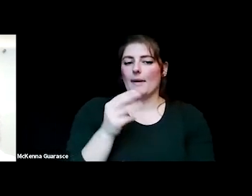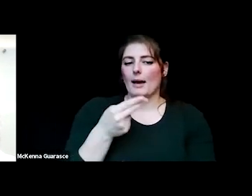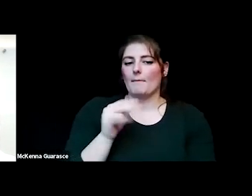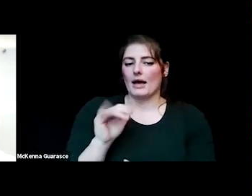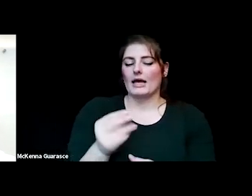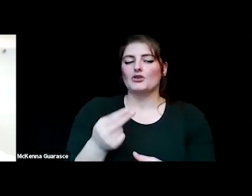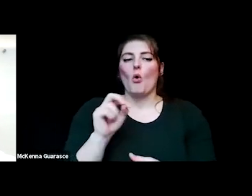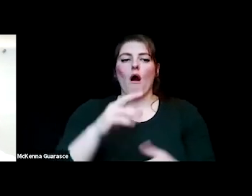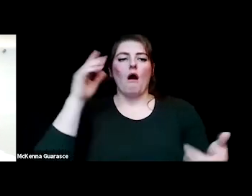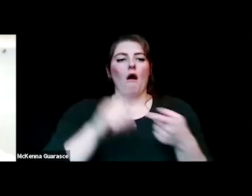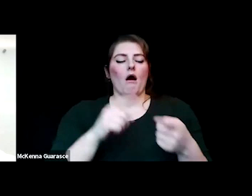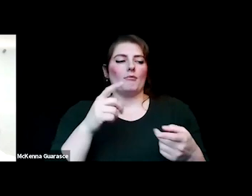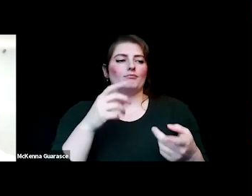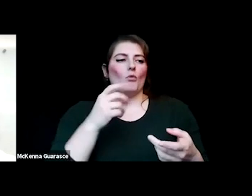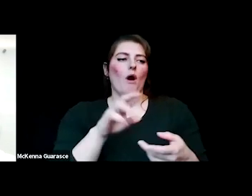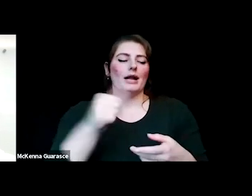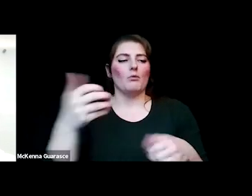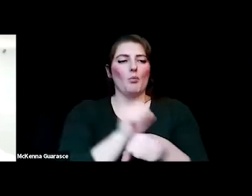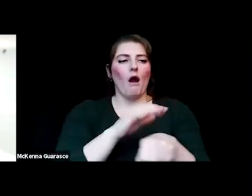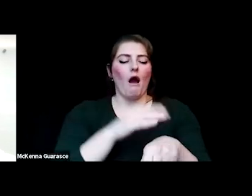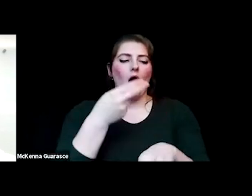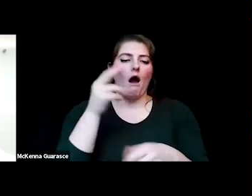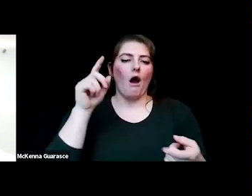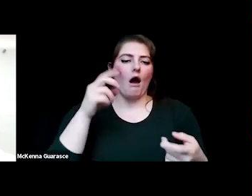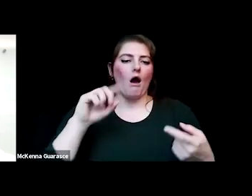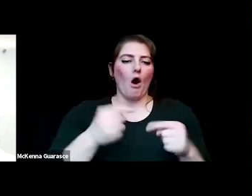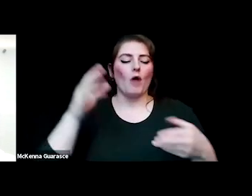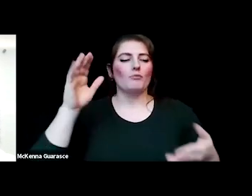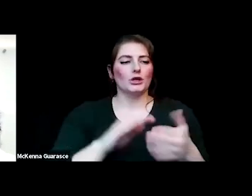en San Luis que no recibiera esta declaración pública.